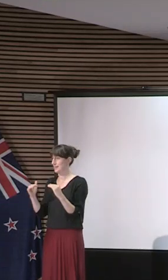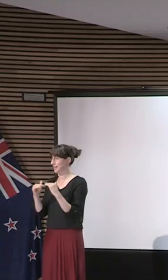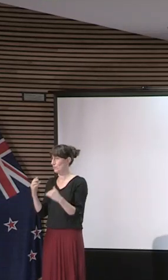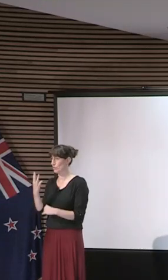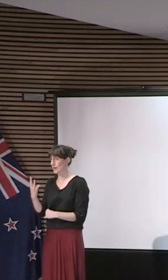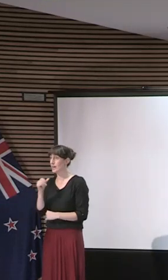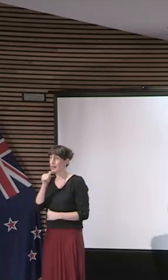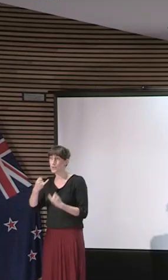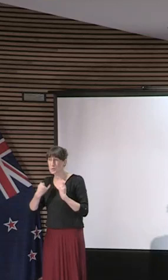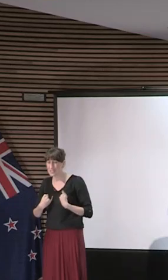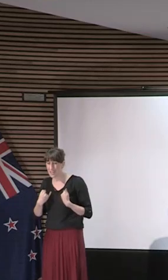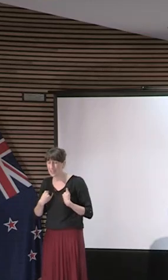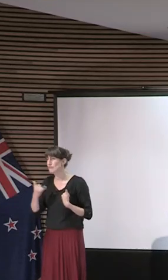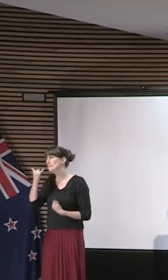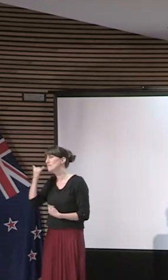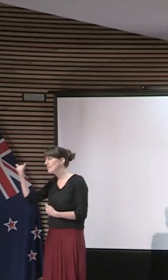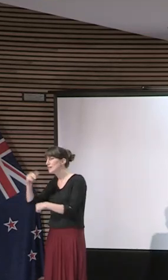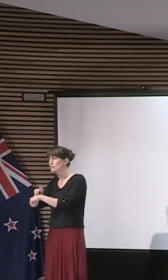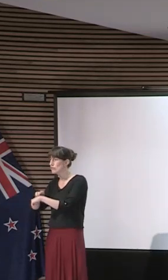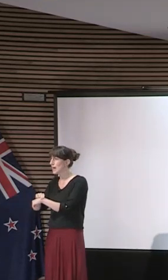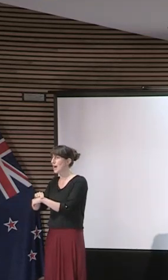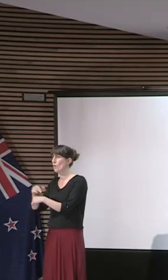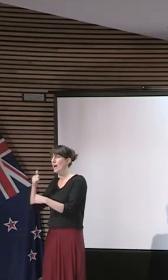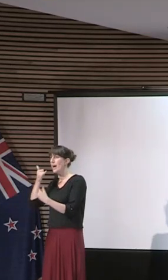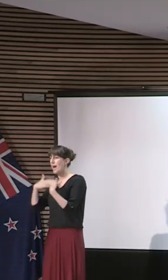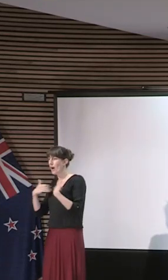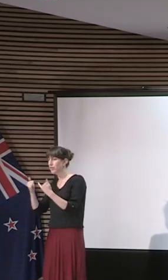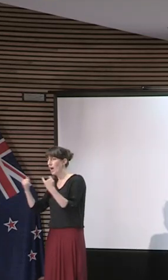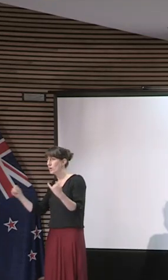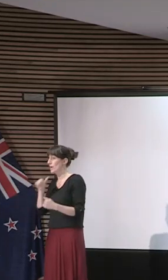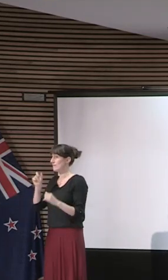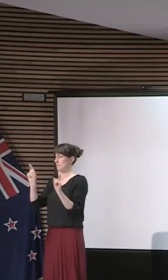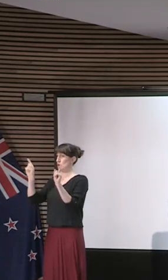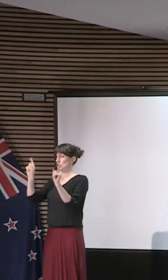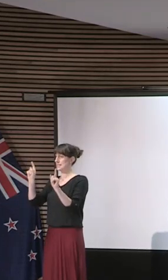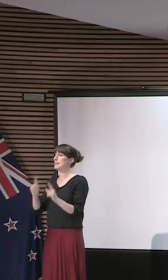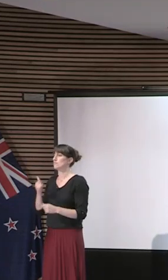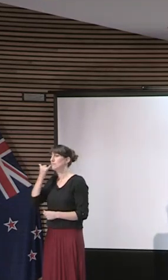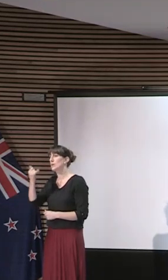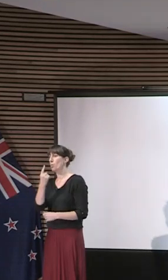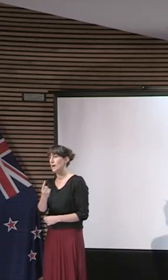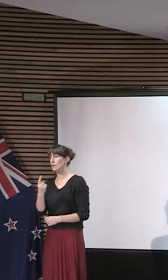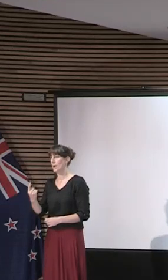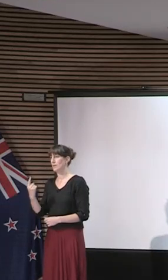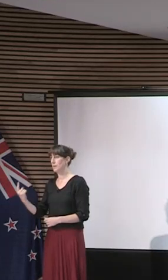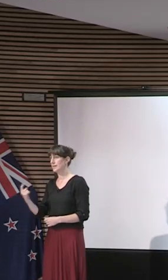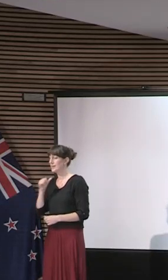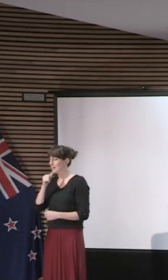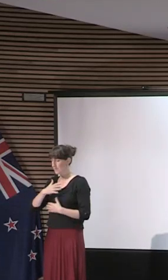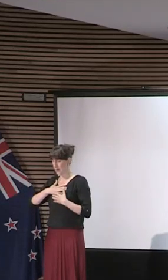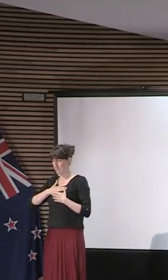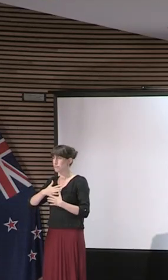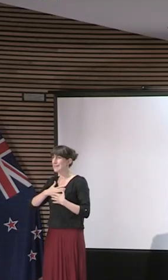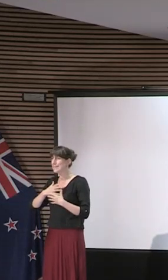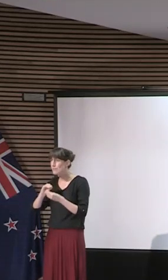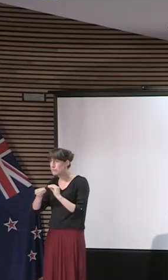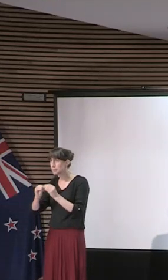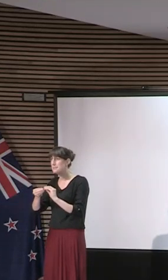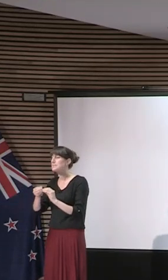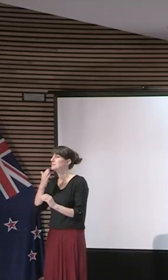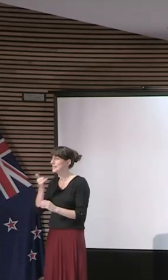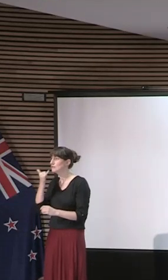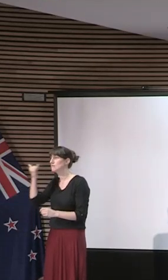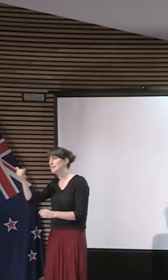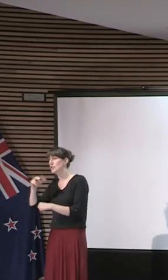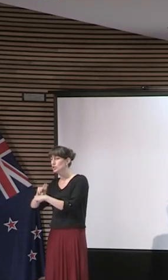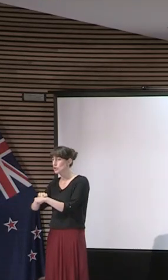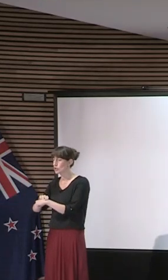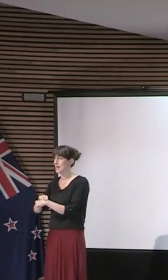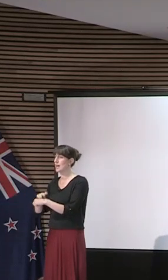whakaora oranga. Na ko matou te